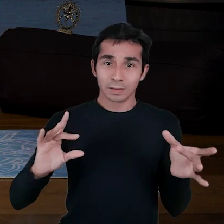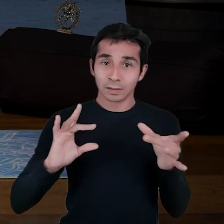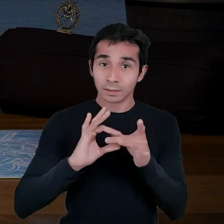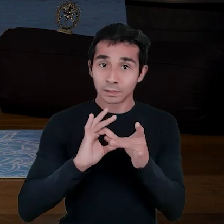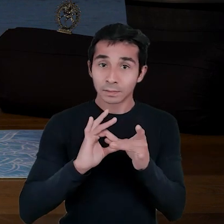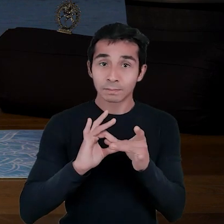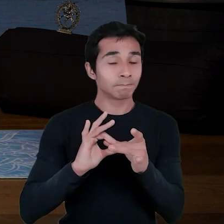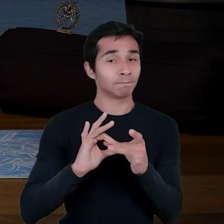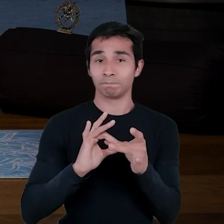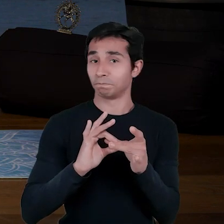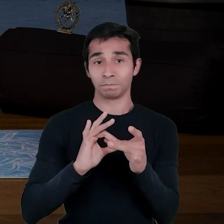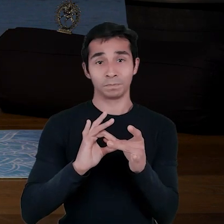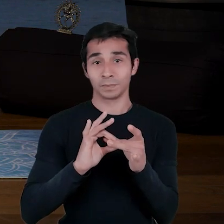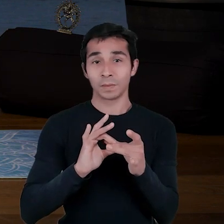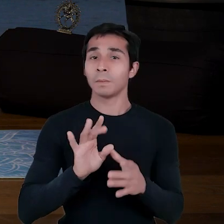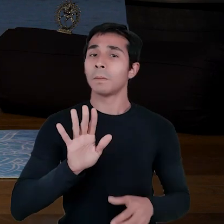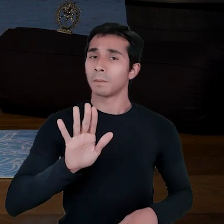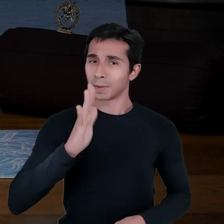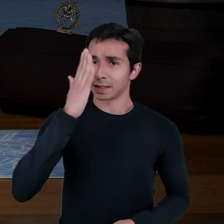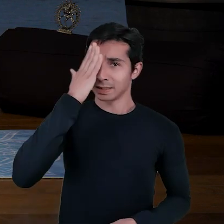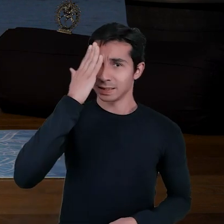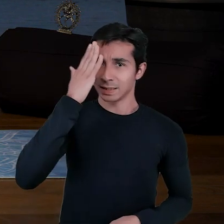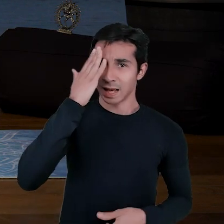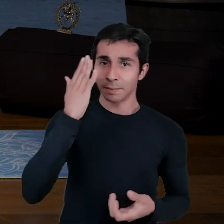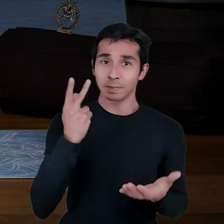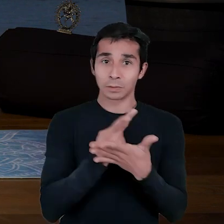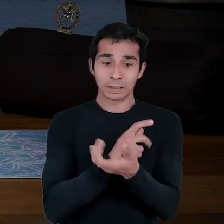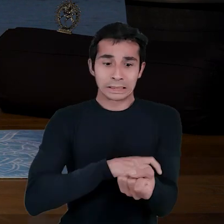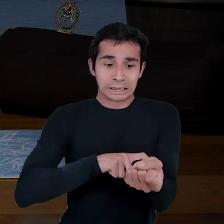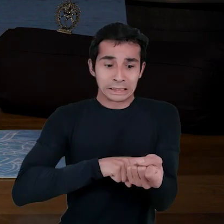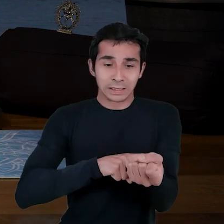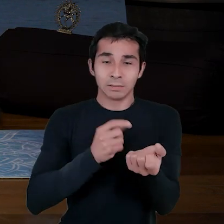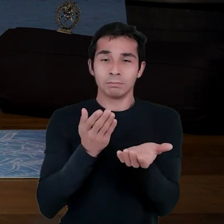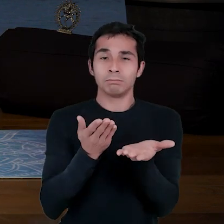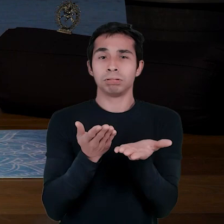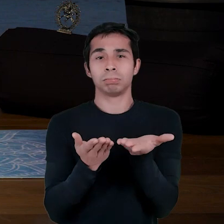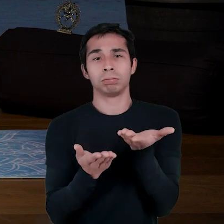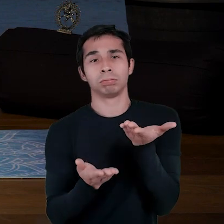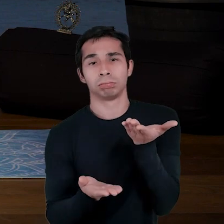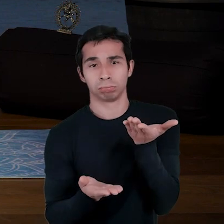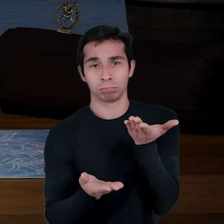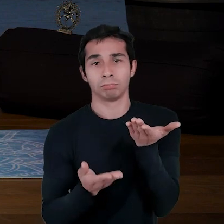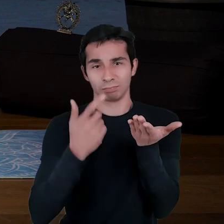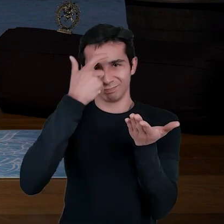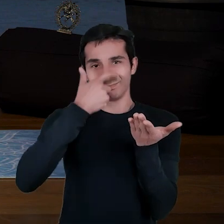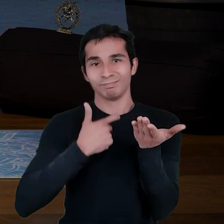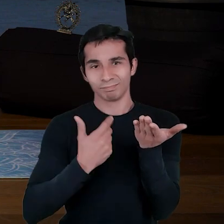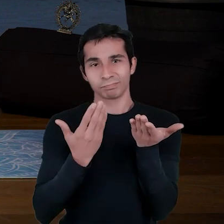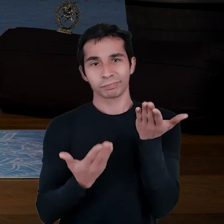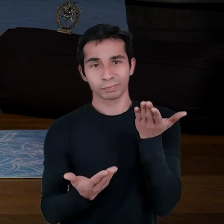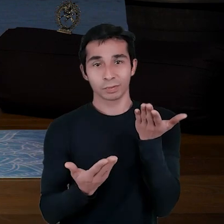mas nós reconhecemos a falta de equilíbrio que o estresse traz.